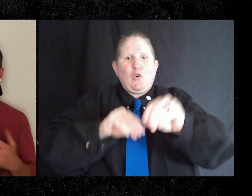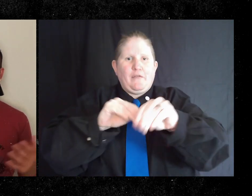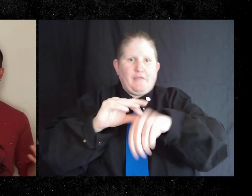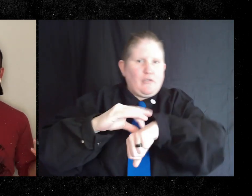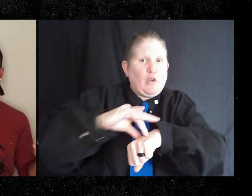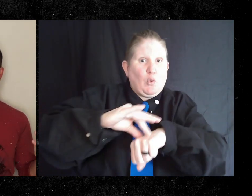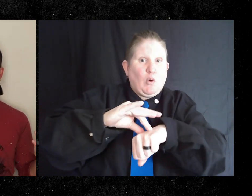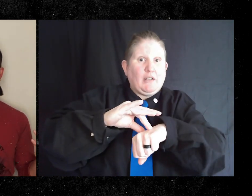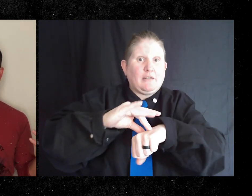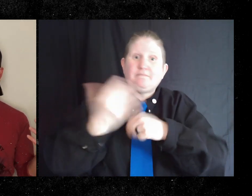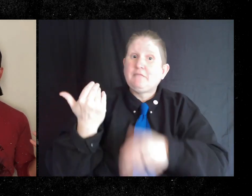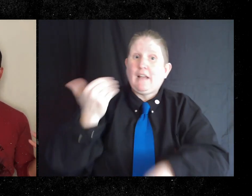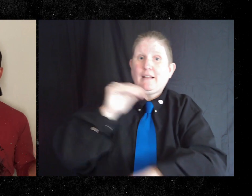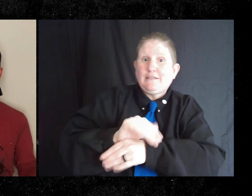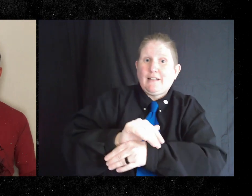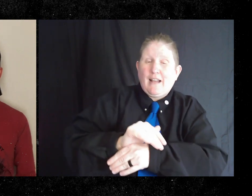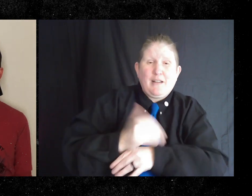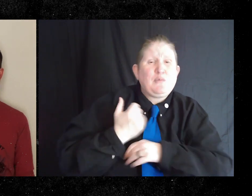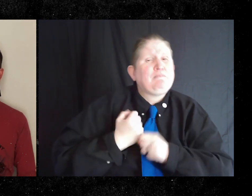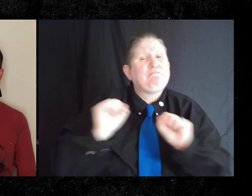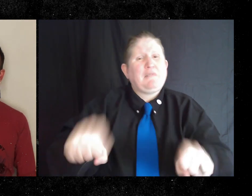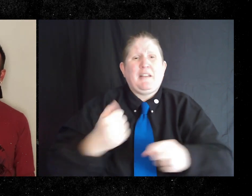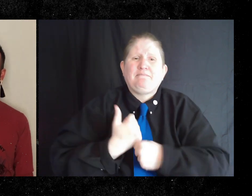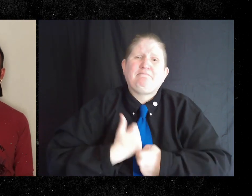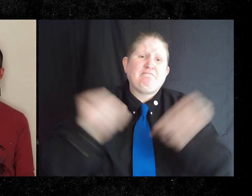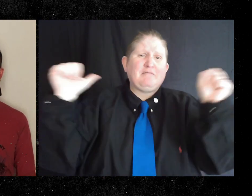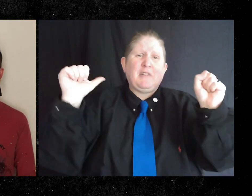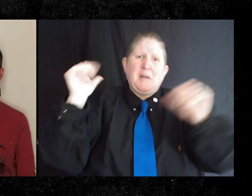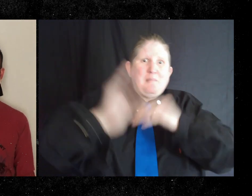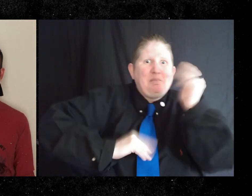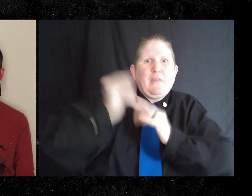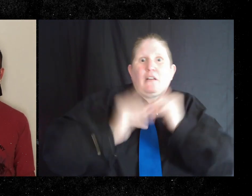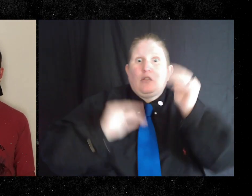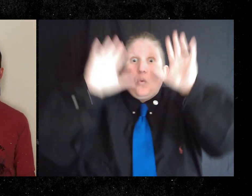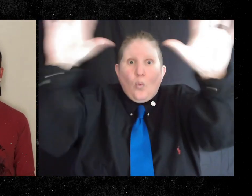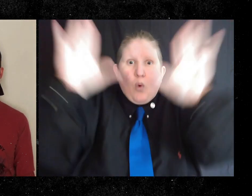Esta noche, somos libres de hacer lo que mejor hacemos, construir maravillas a partir del caos.